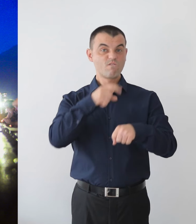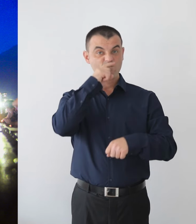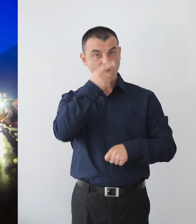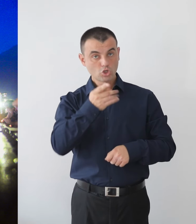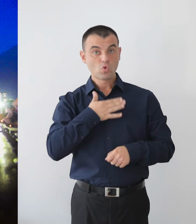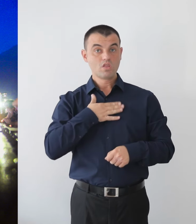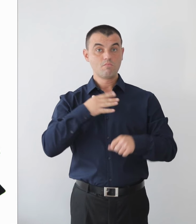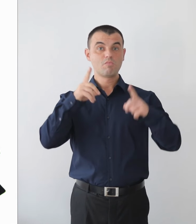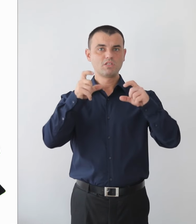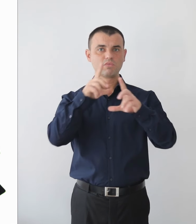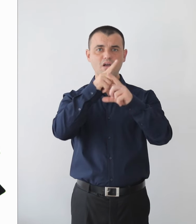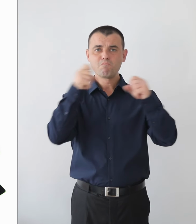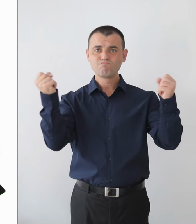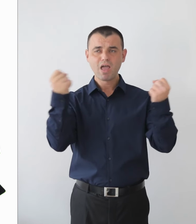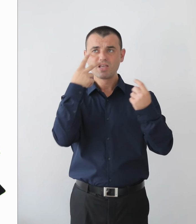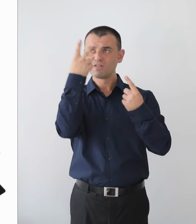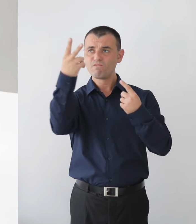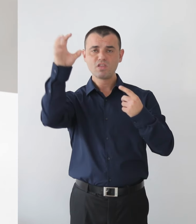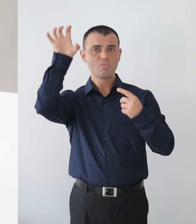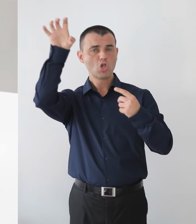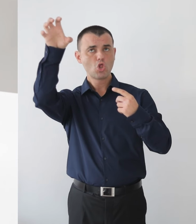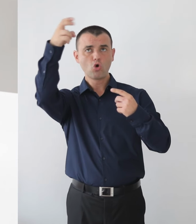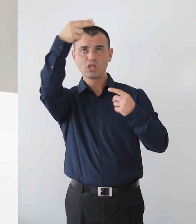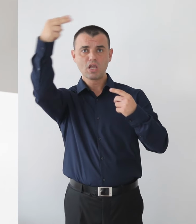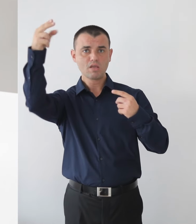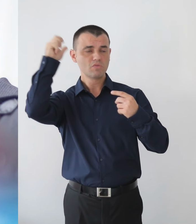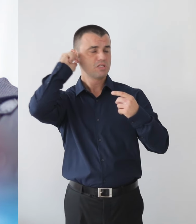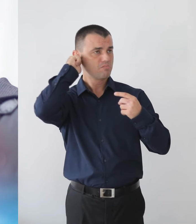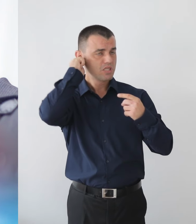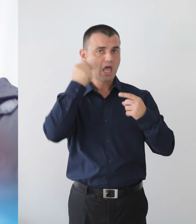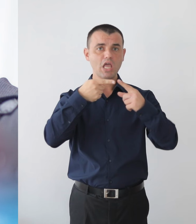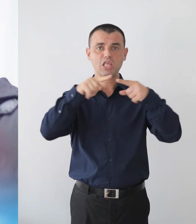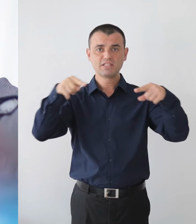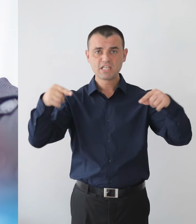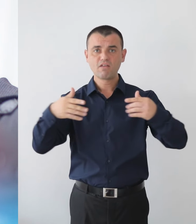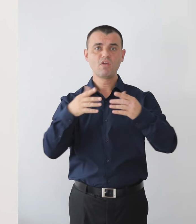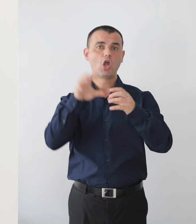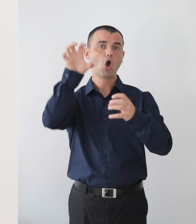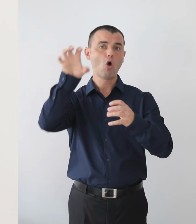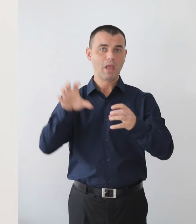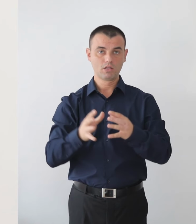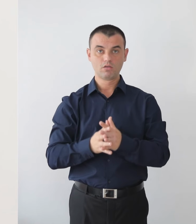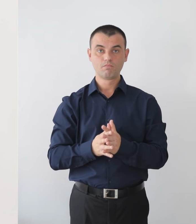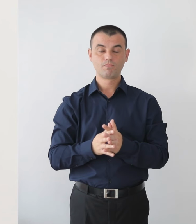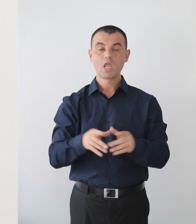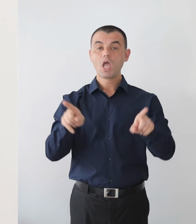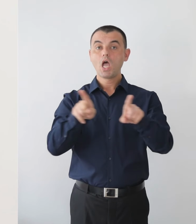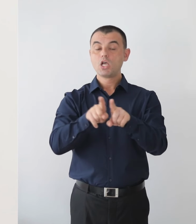Важно е да имате снимка без видимо лого, търговска марка или заглавие на всеки обект в рамката.